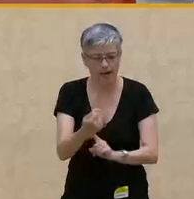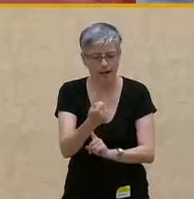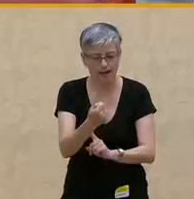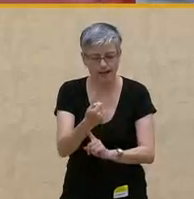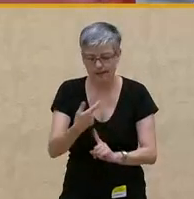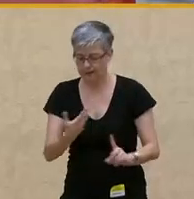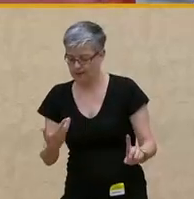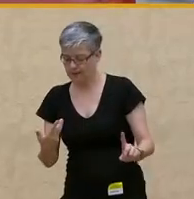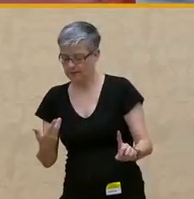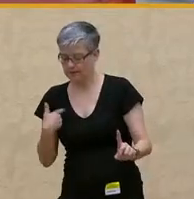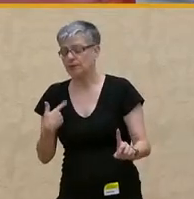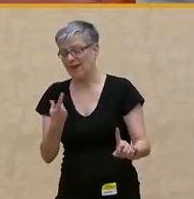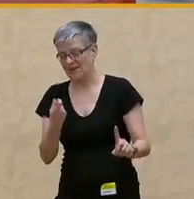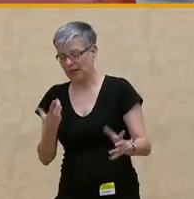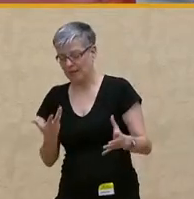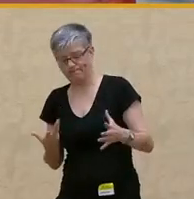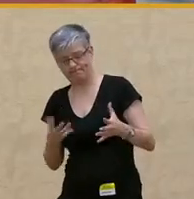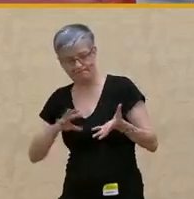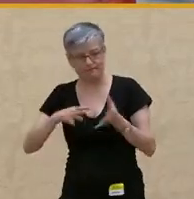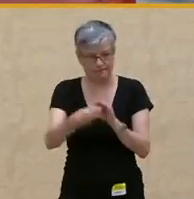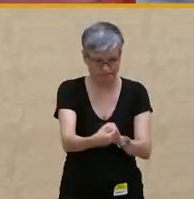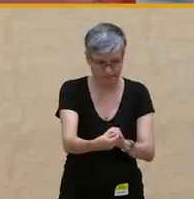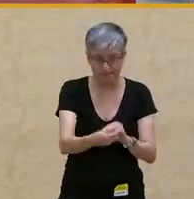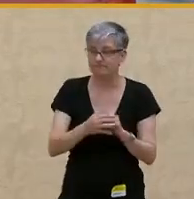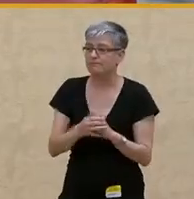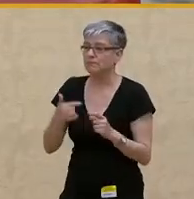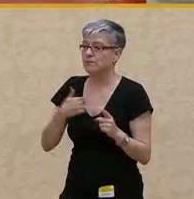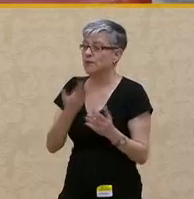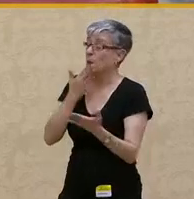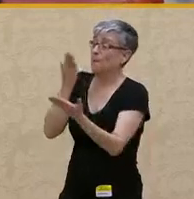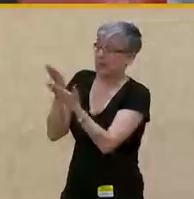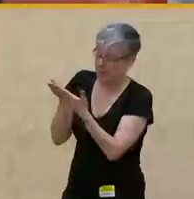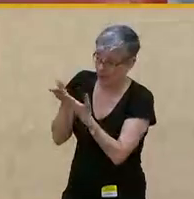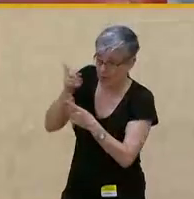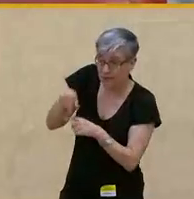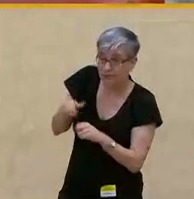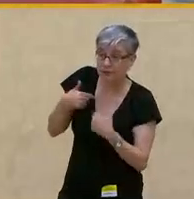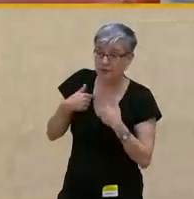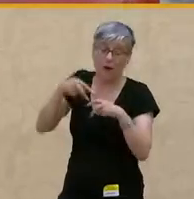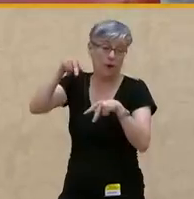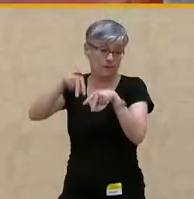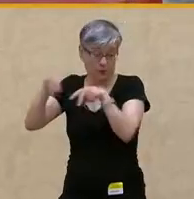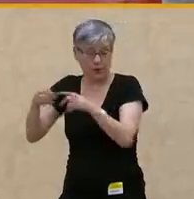personas que menos lo necesitagán una petición que os haría como asociación, como federación,